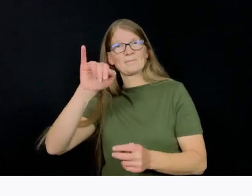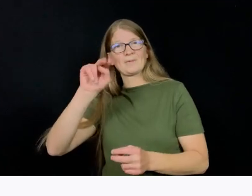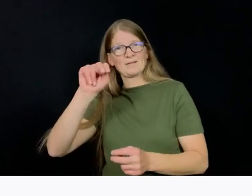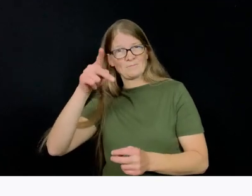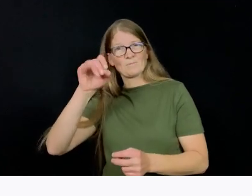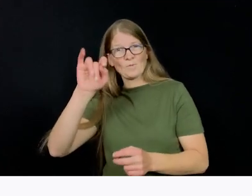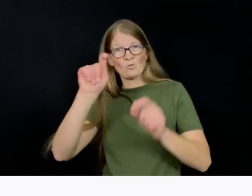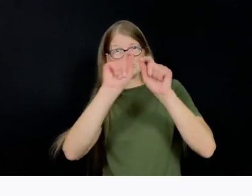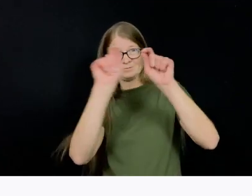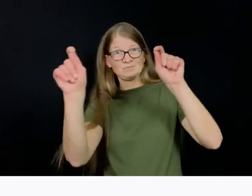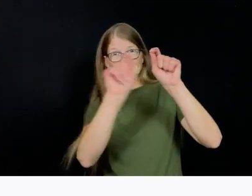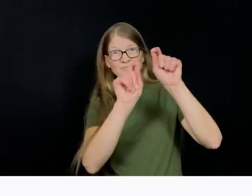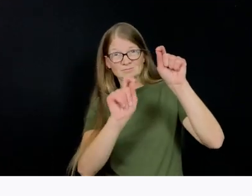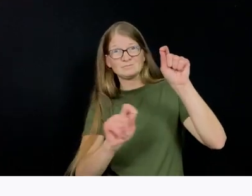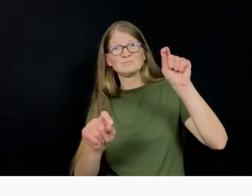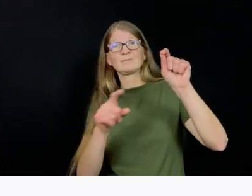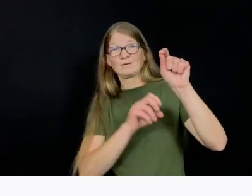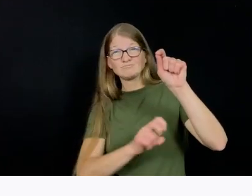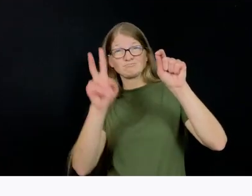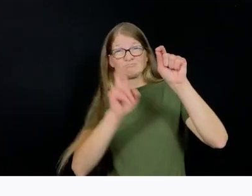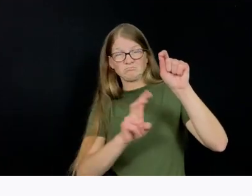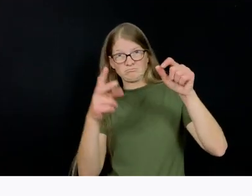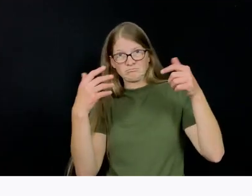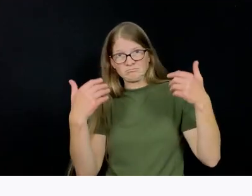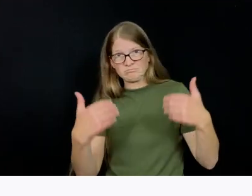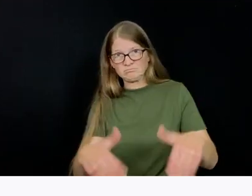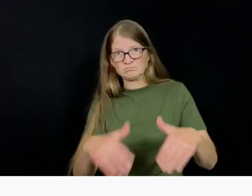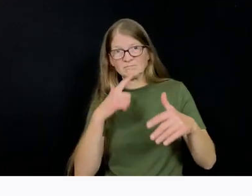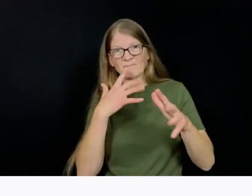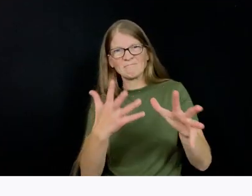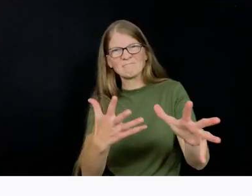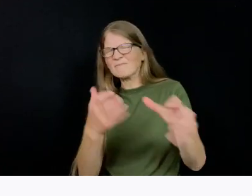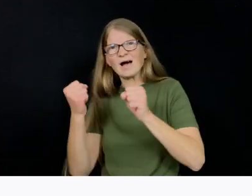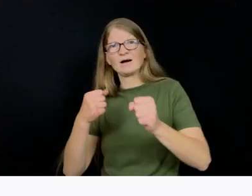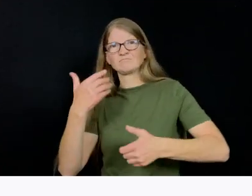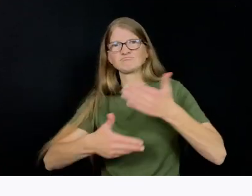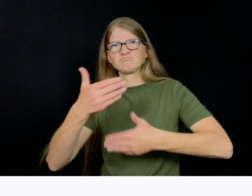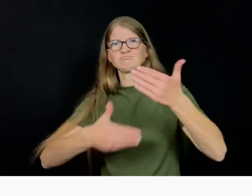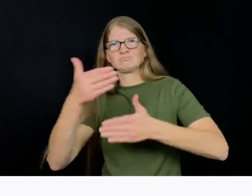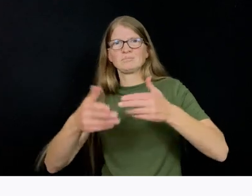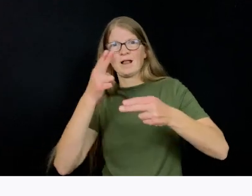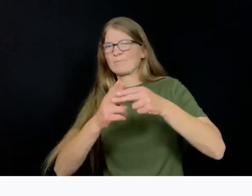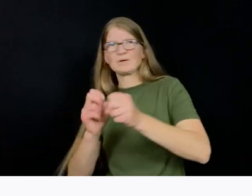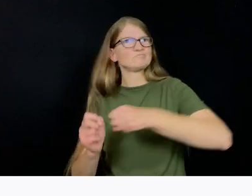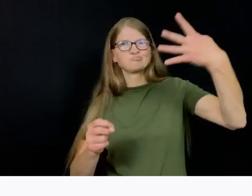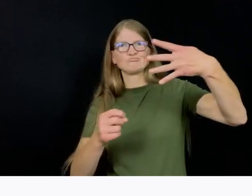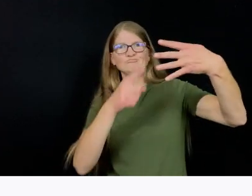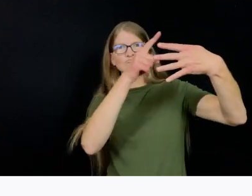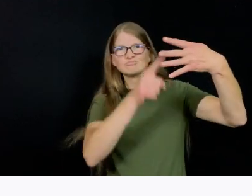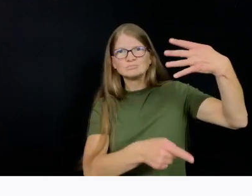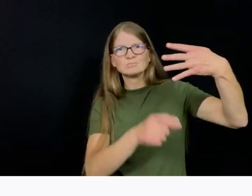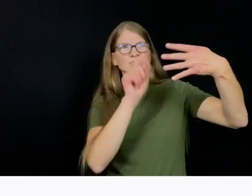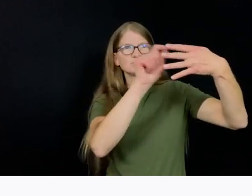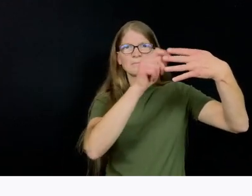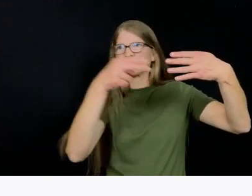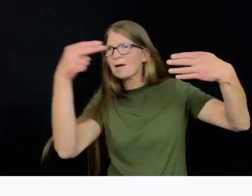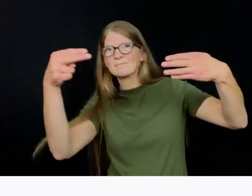بمجرد تحميل المستندات وعند تعبئة هذا الجانب بقائمة الأسماء المضمنة أو الأماكن التي تم تضمينها